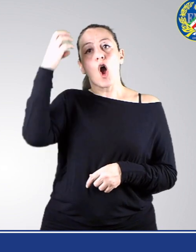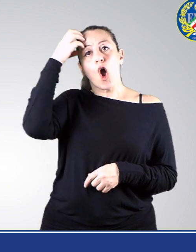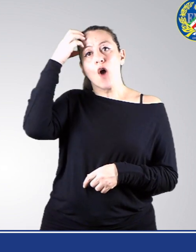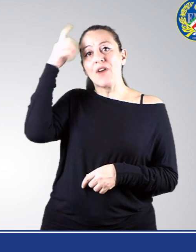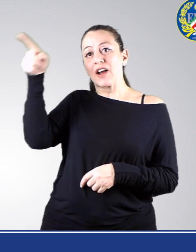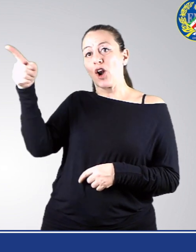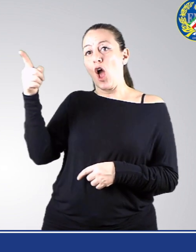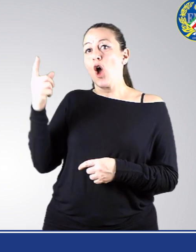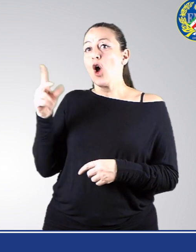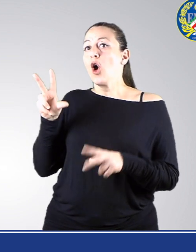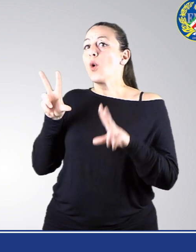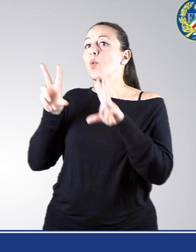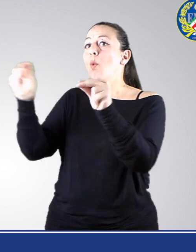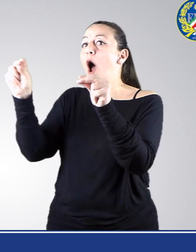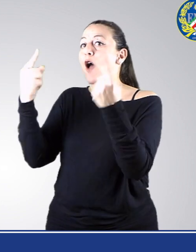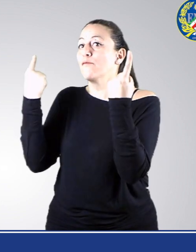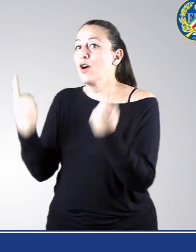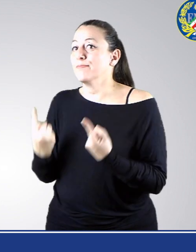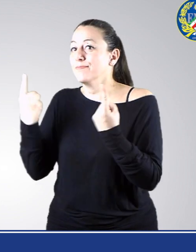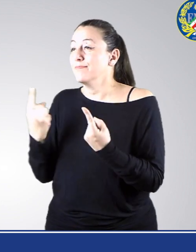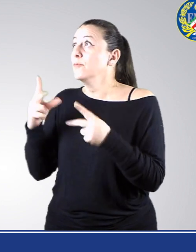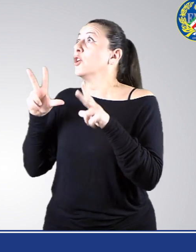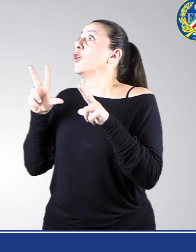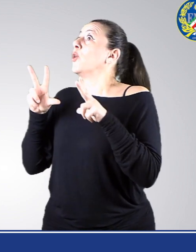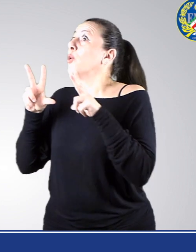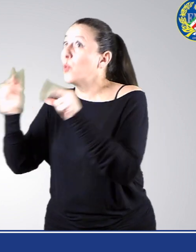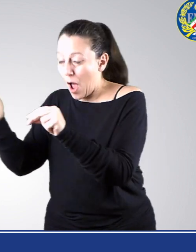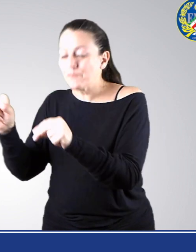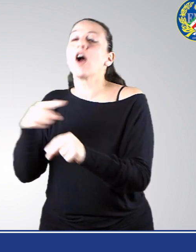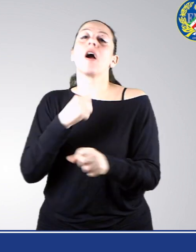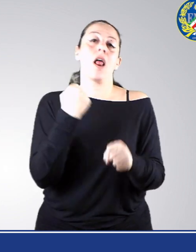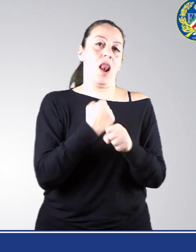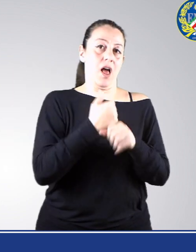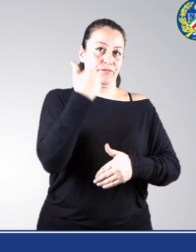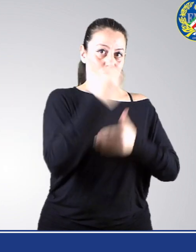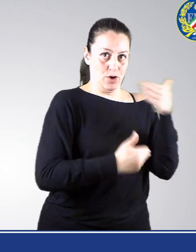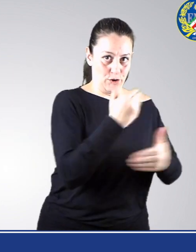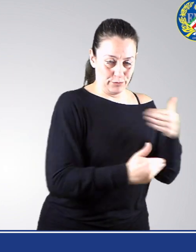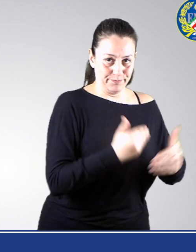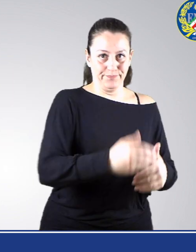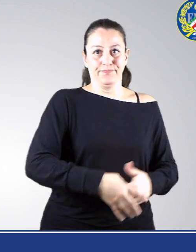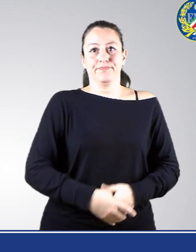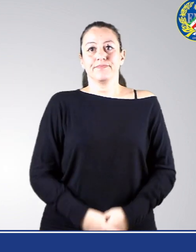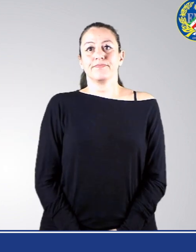fermo e dovrebbe ripartire dopo le elezioni politiche del 4 marzo 2018, con l'insediamento del nuovo Governo.